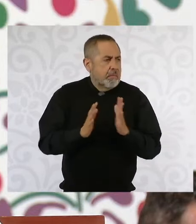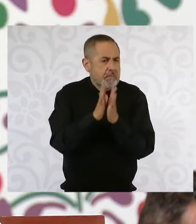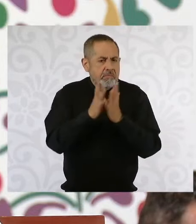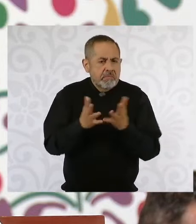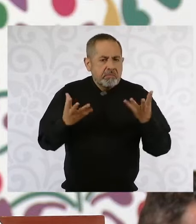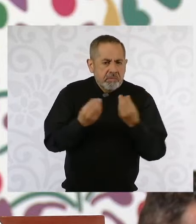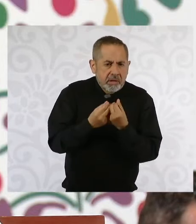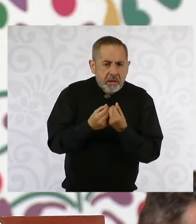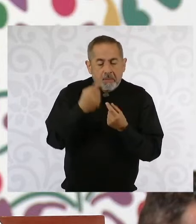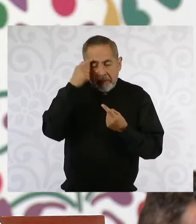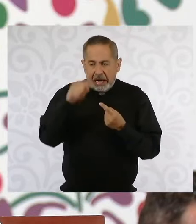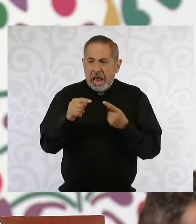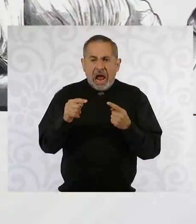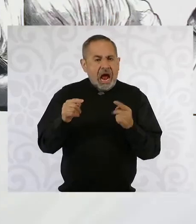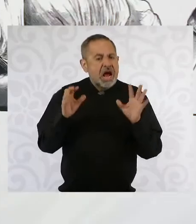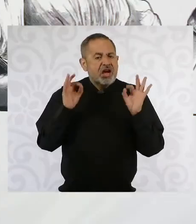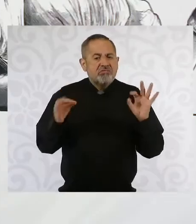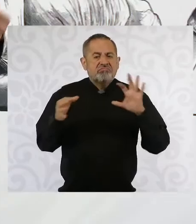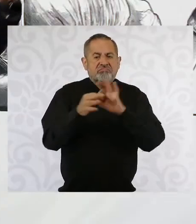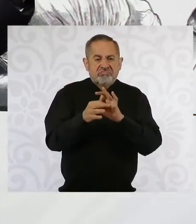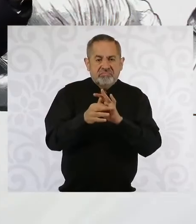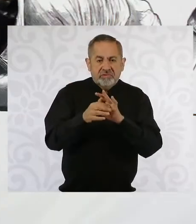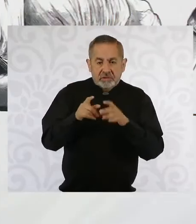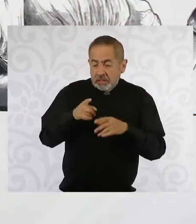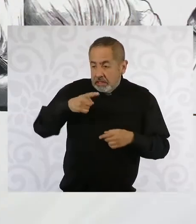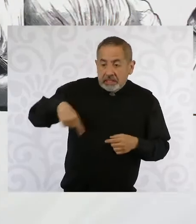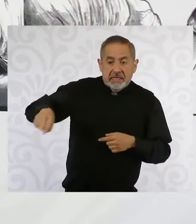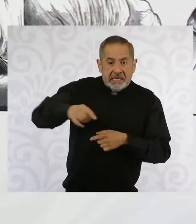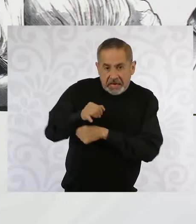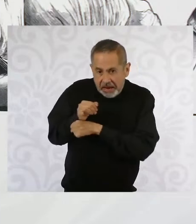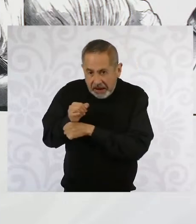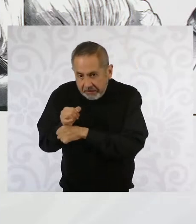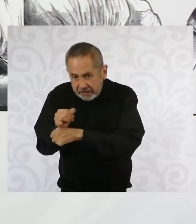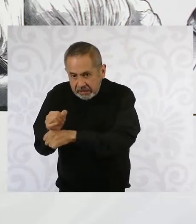que hay una conexión entre el mundo de la investigación y la iniciativa privada